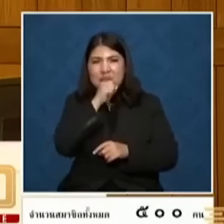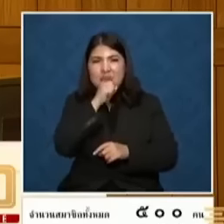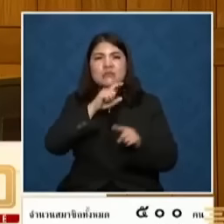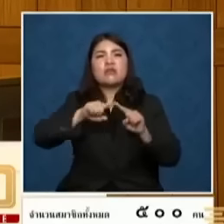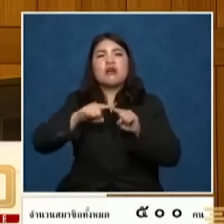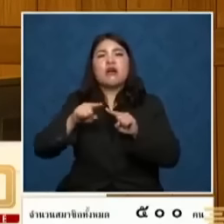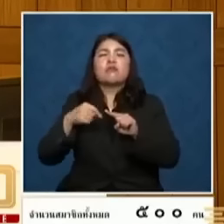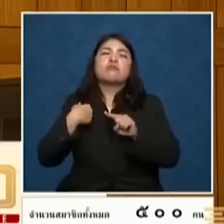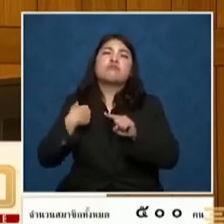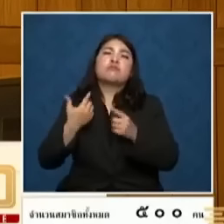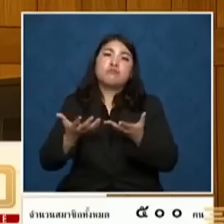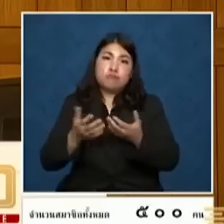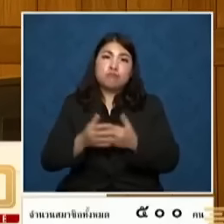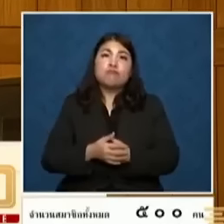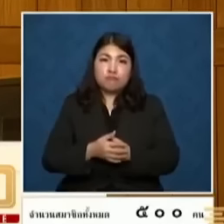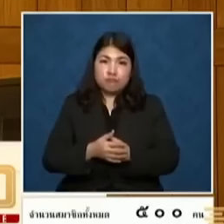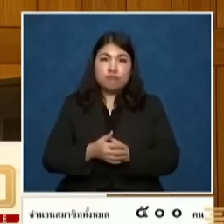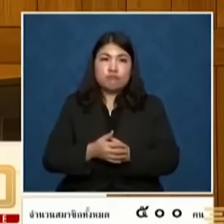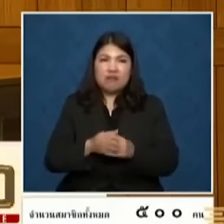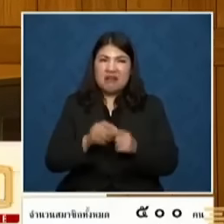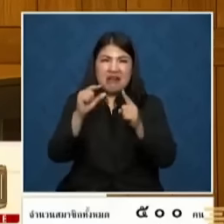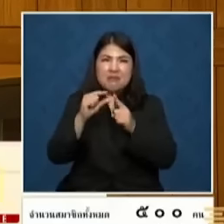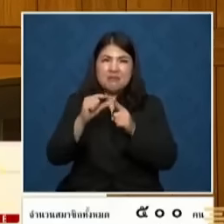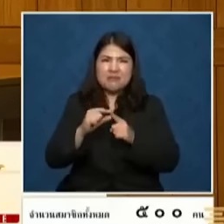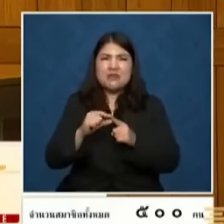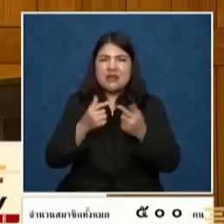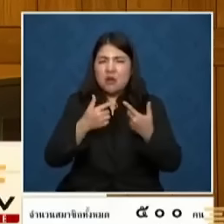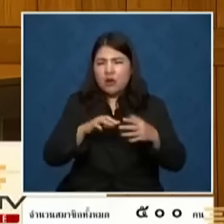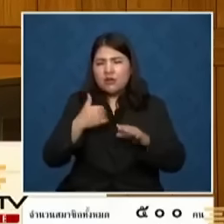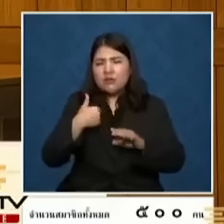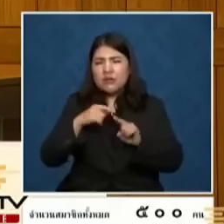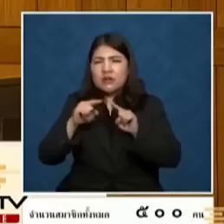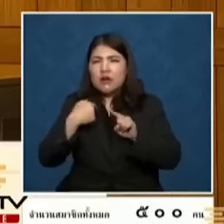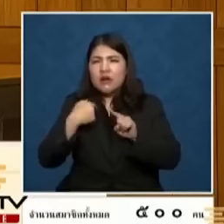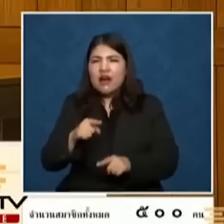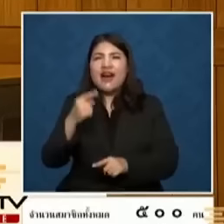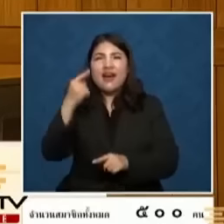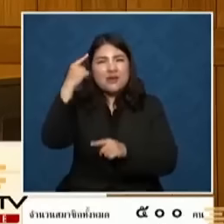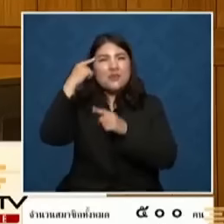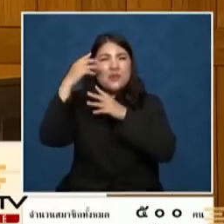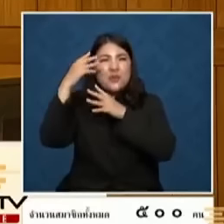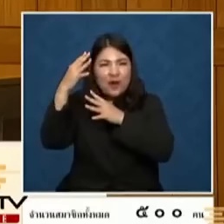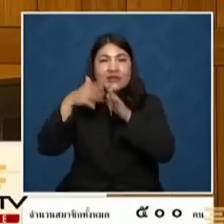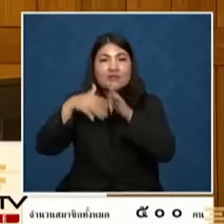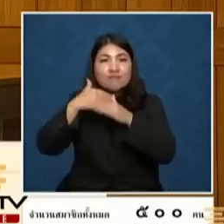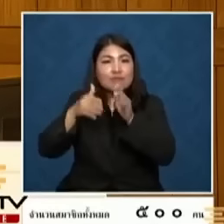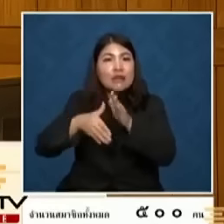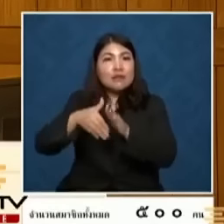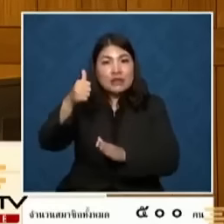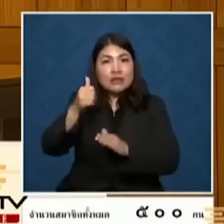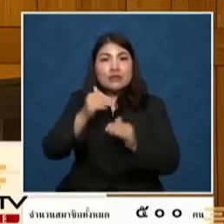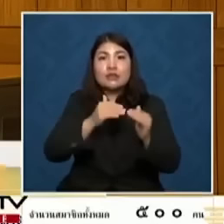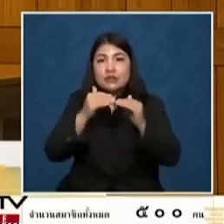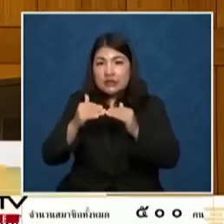ครัดครบถ้วนสมบูรณ์ความตามองค์ประกอบแต่ ละข้อแต่ละมาตราด้วยกรรมเป็นเครื่องชี้